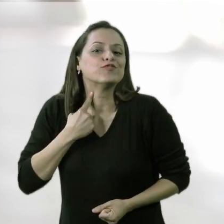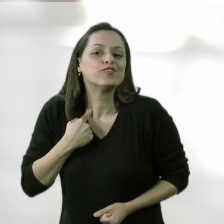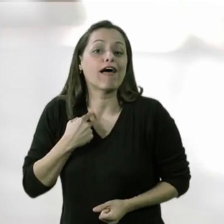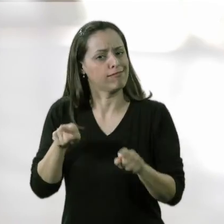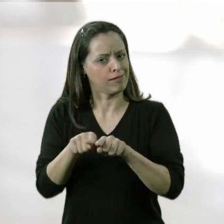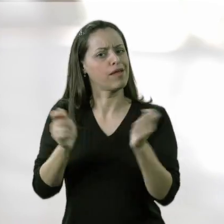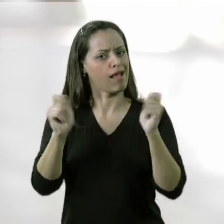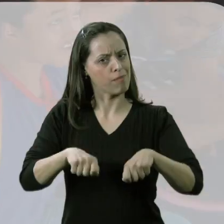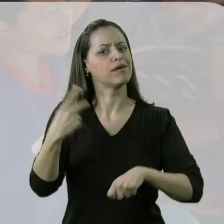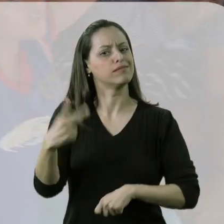porque ele é capacitado para isso.